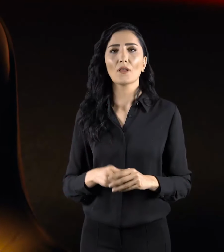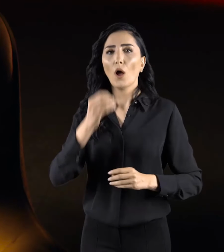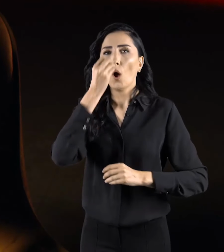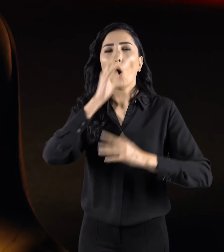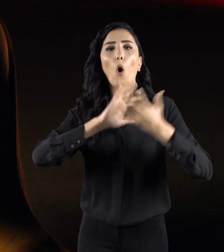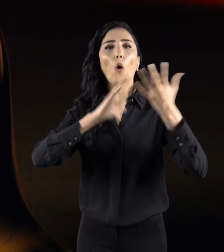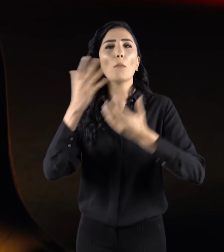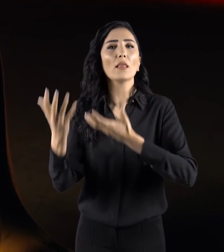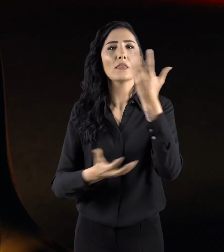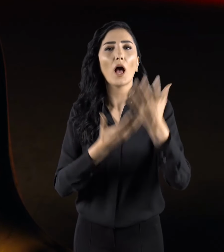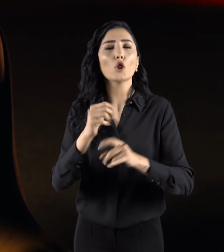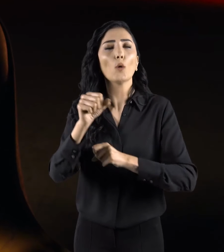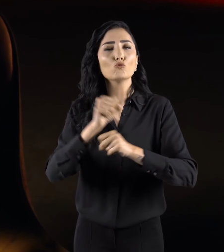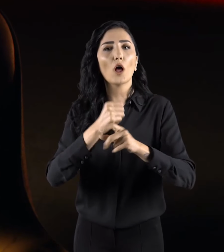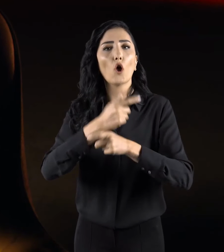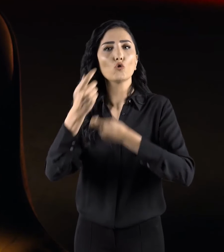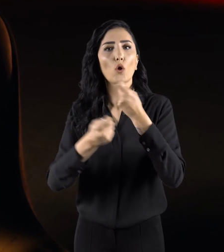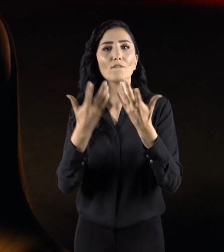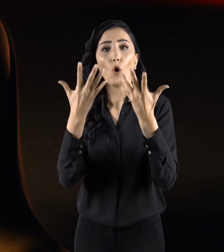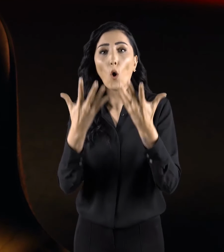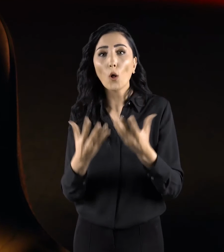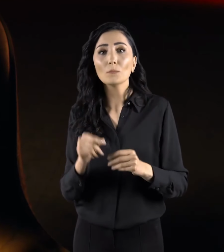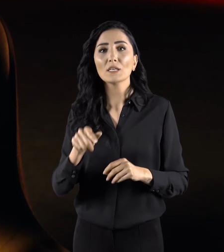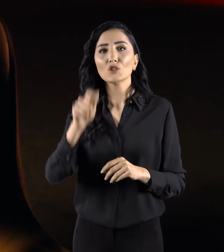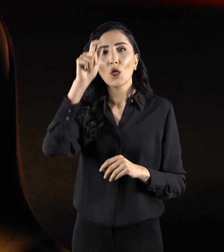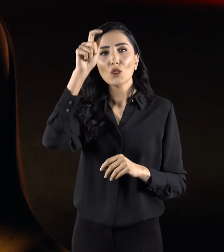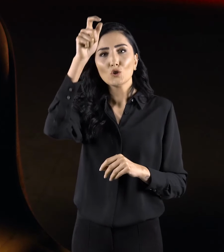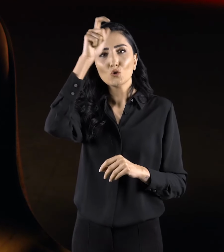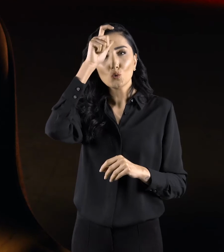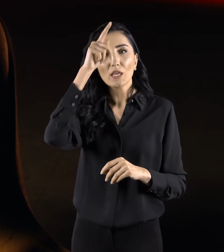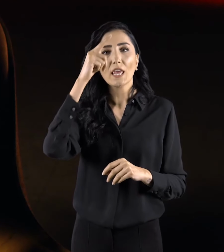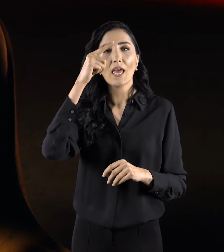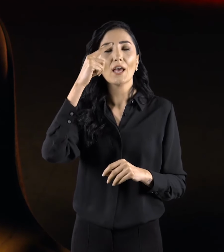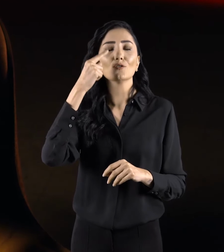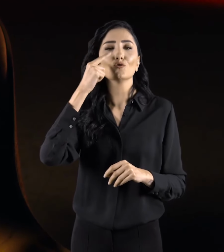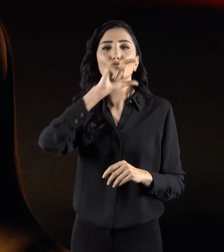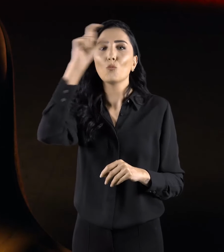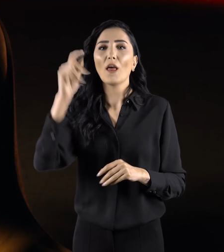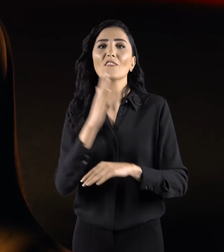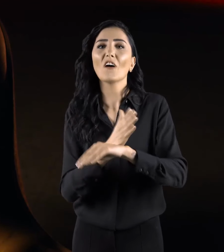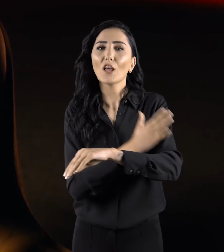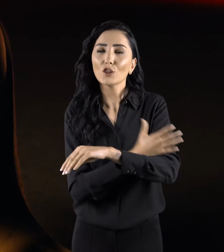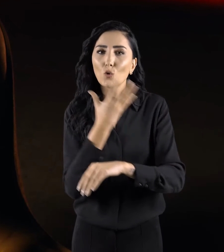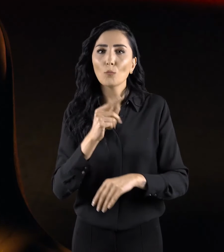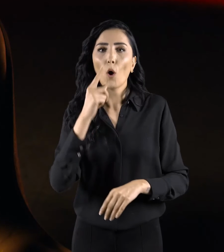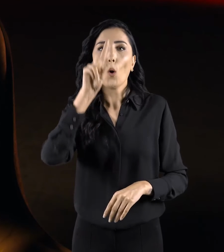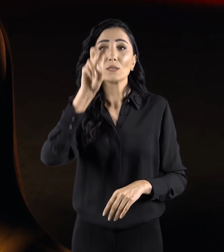Orman yangınları ile mücadelede görevli olmak için; Türkiye Cumhuriyeti vatandaşı olmak, 18 yaşından büyük olmak,